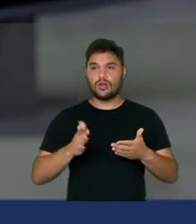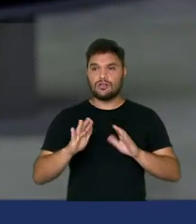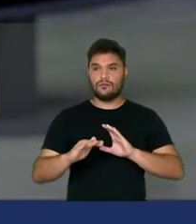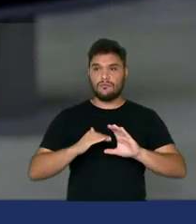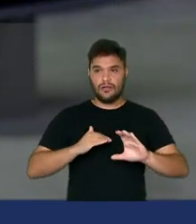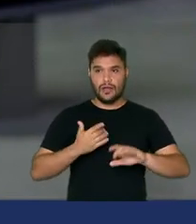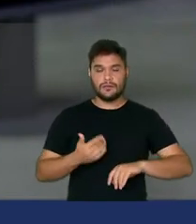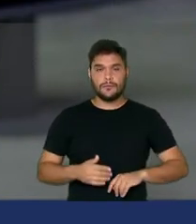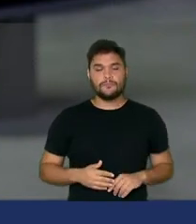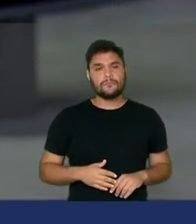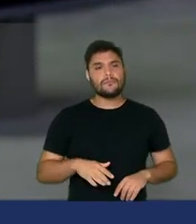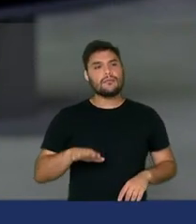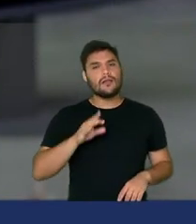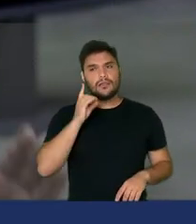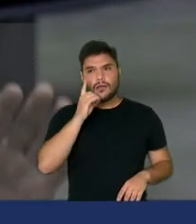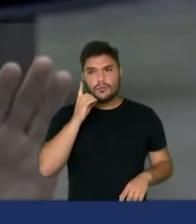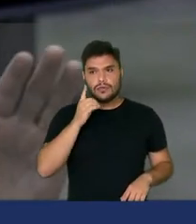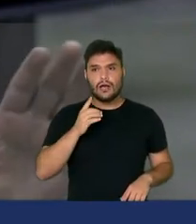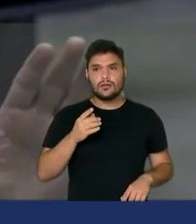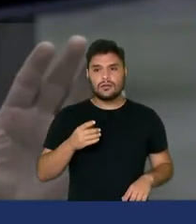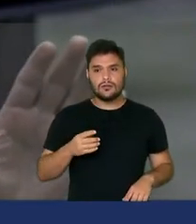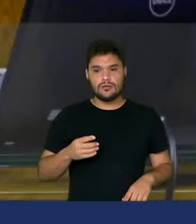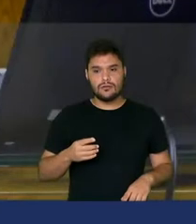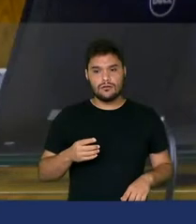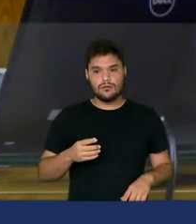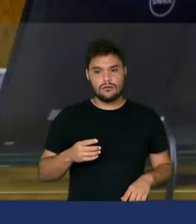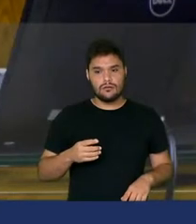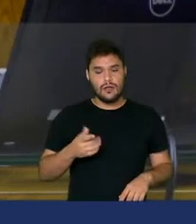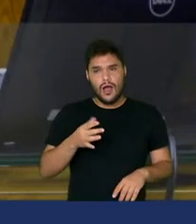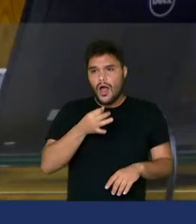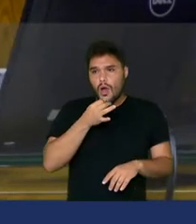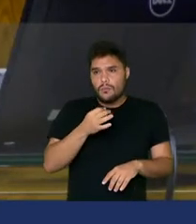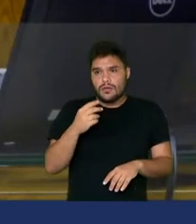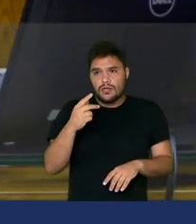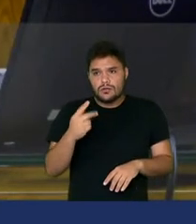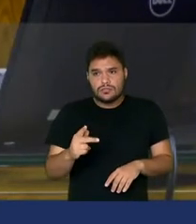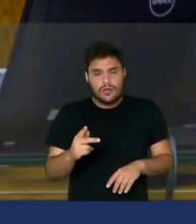REIVINDICO DEZ MINUTOS A PARTIR DO MOMENTO QUE O RELATÓRIO FOI